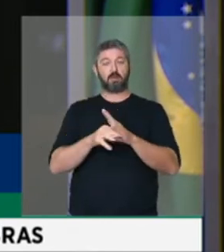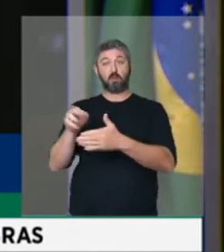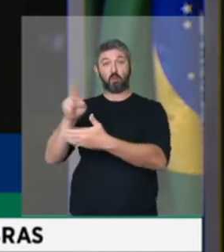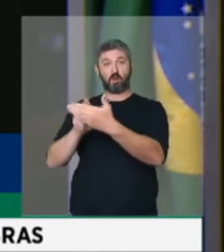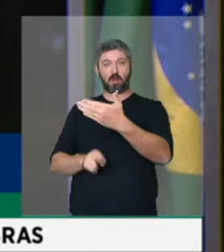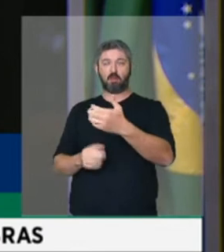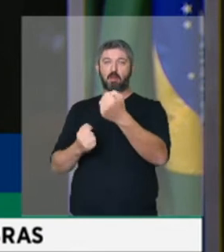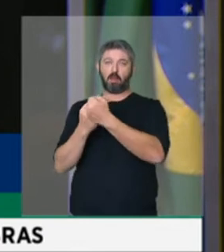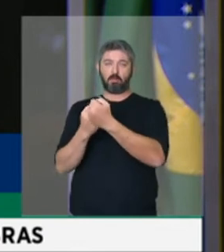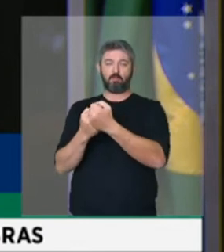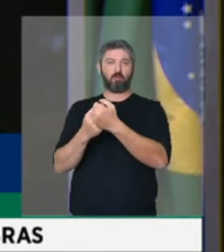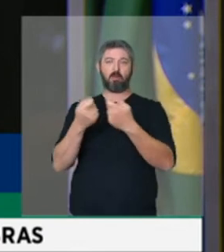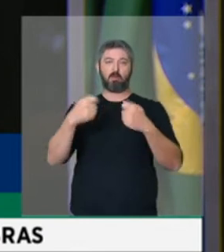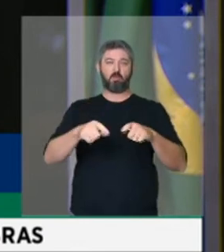DO PENSAMENTO LIBERAL QUE